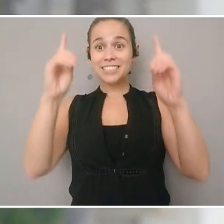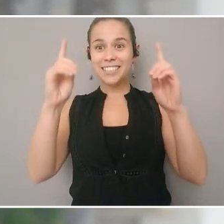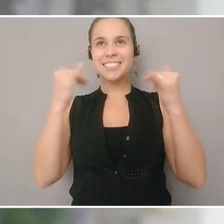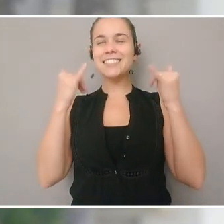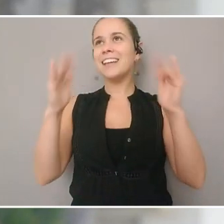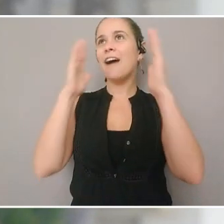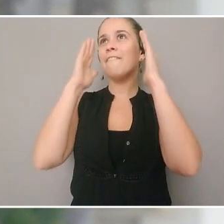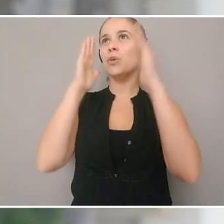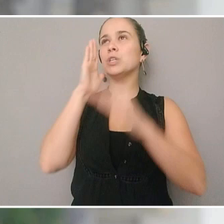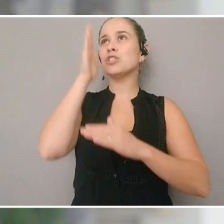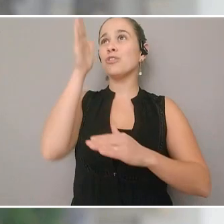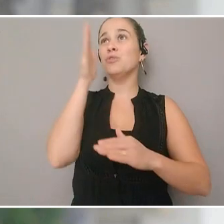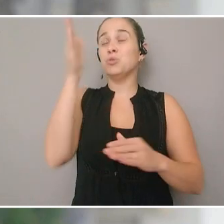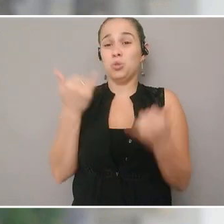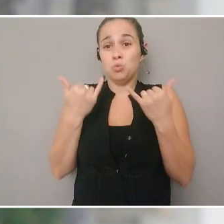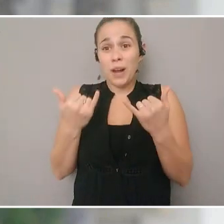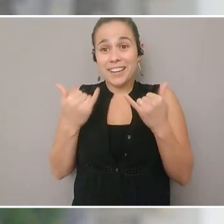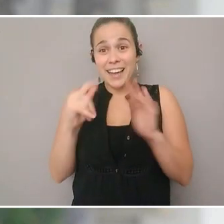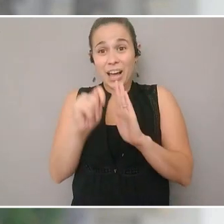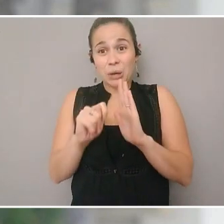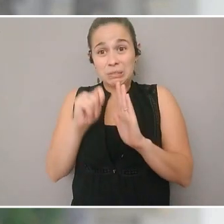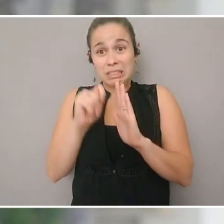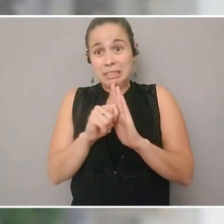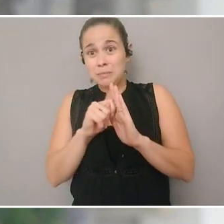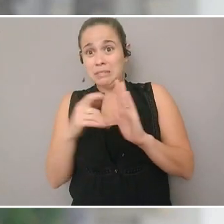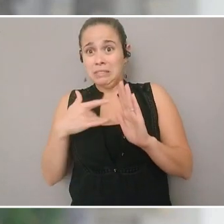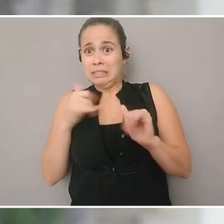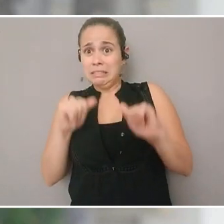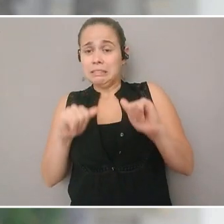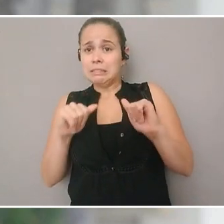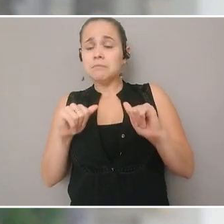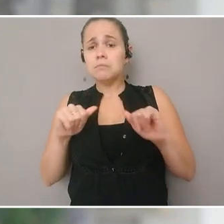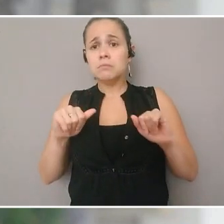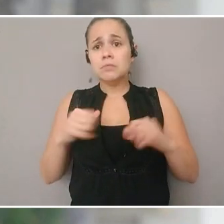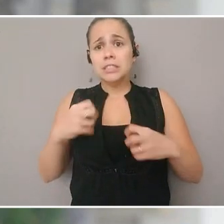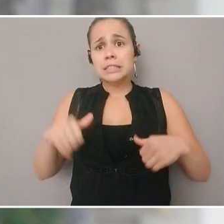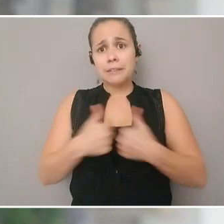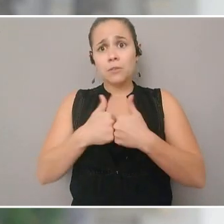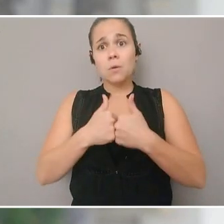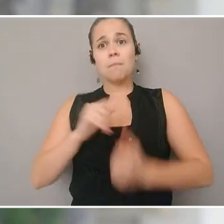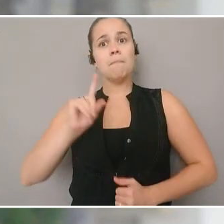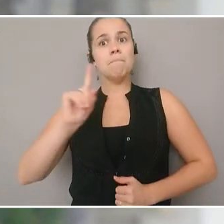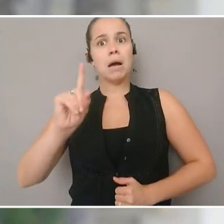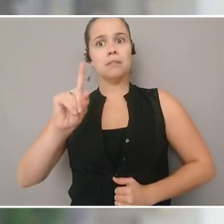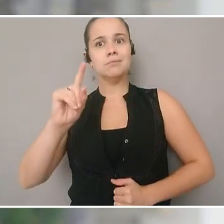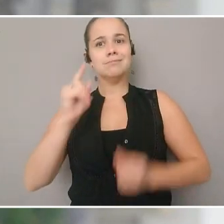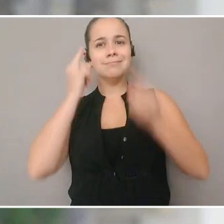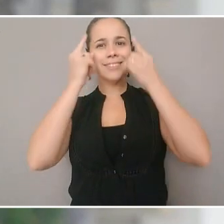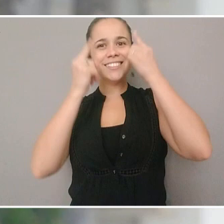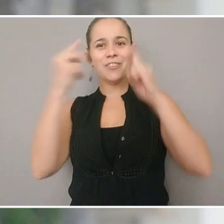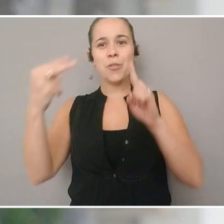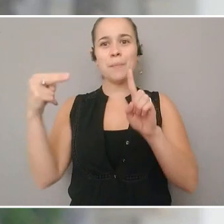durante estos tiempos inciertos, ha sido difícil. Pero mira la perspectiva en que